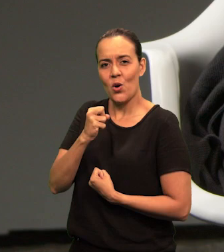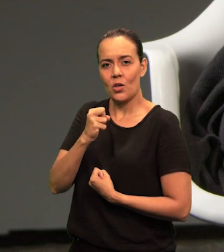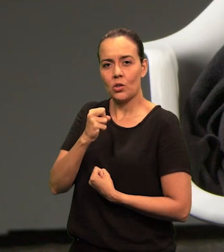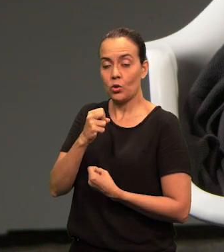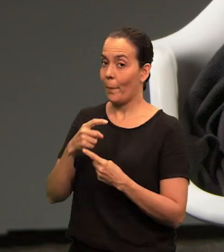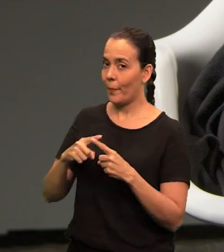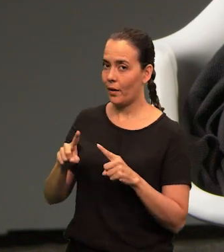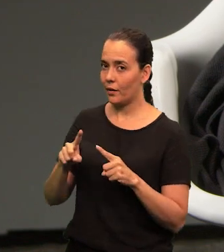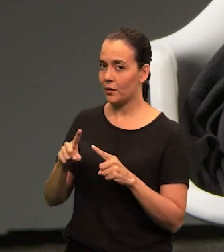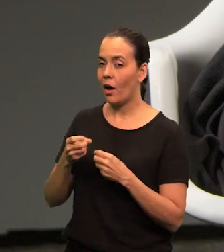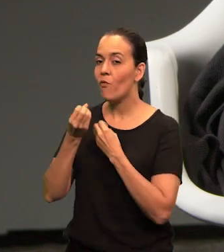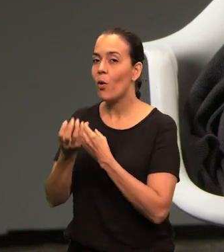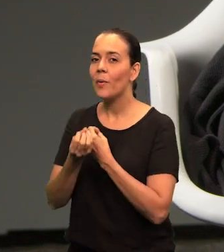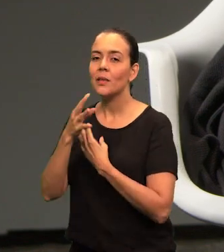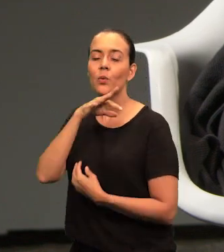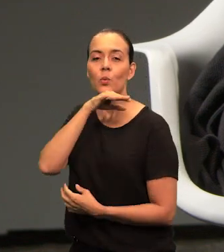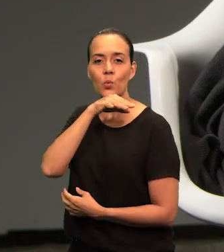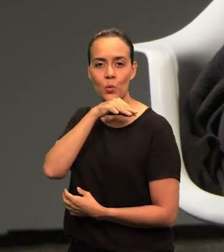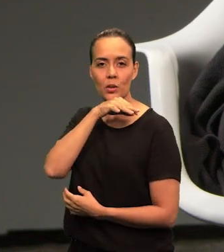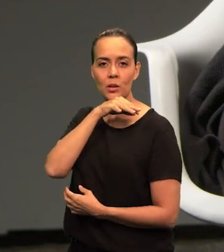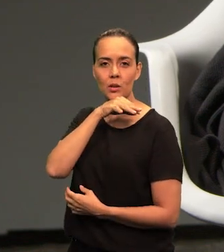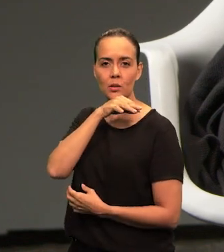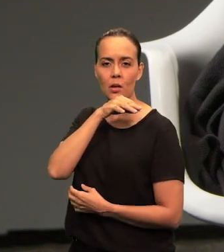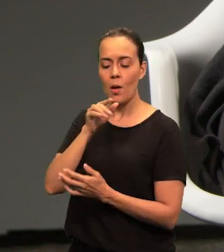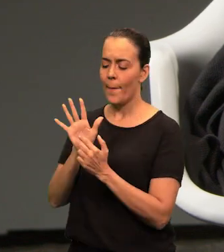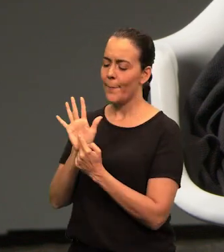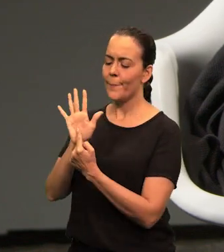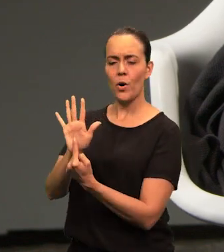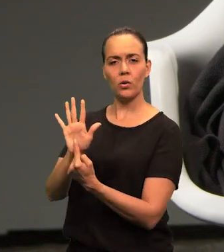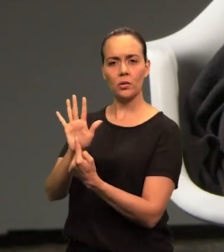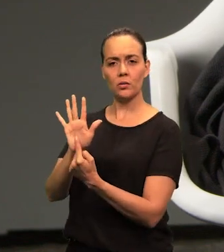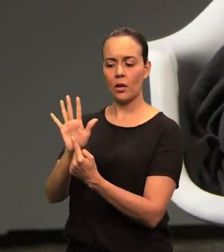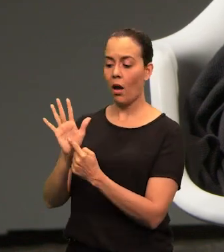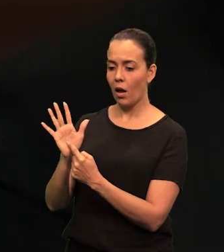a notícia ruim me lembra que a minha vida não é tão ruim.